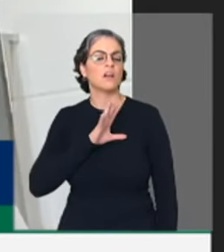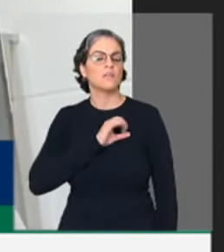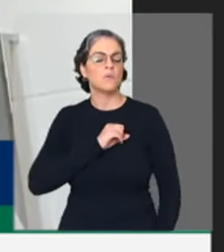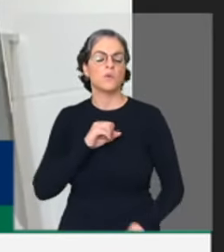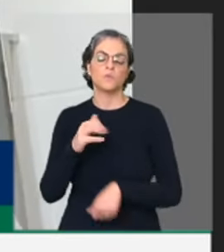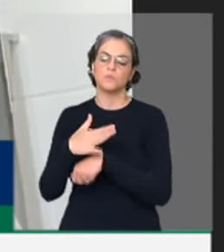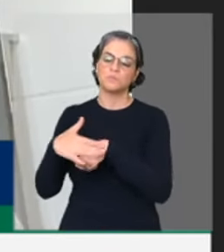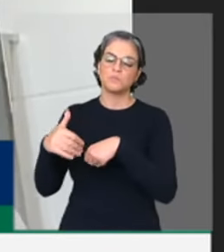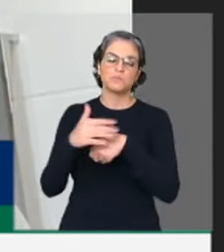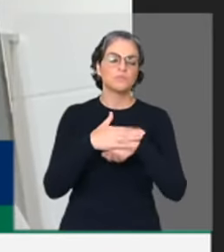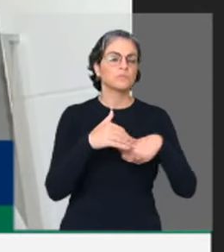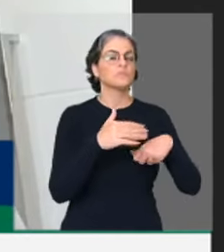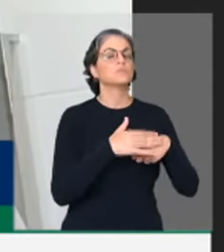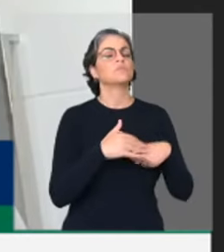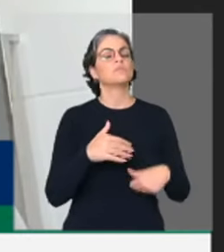QUE.... O COVID LEVA TÃO PRECOCEMENTE, PORQUE ELE